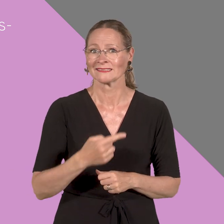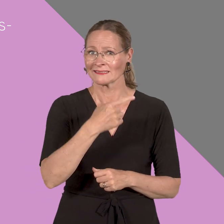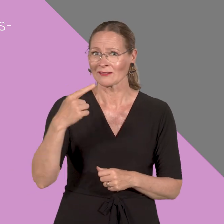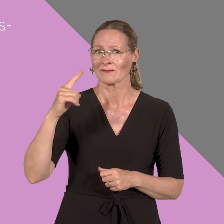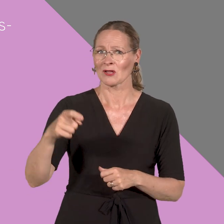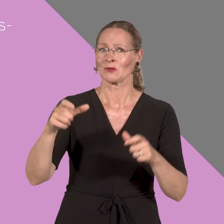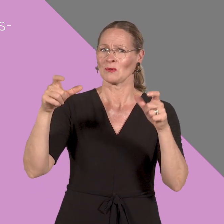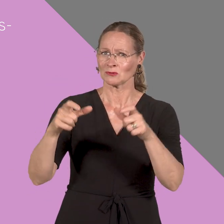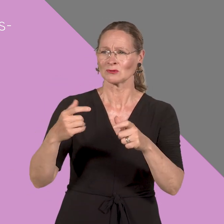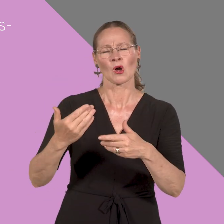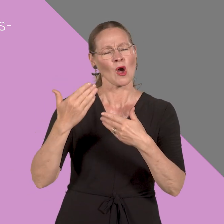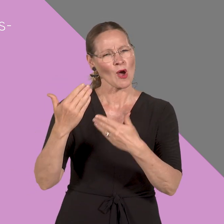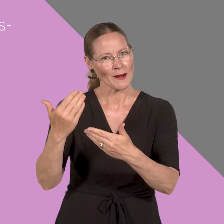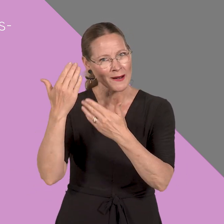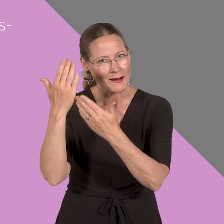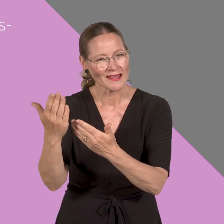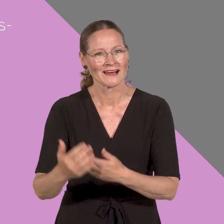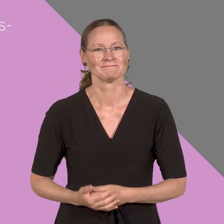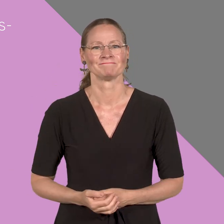Onnea satavuotiaalle yhdistykselle!